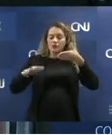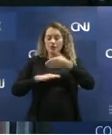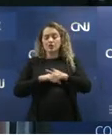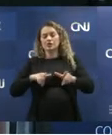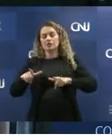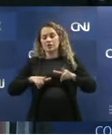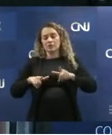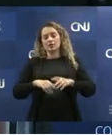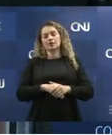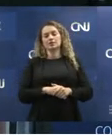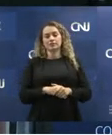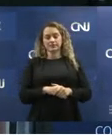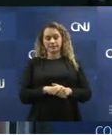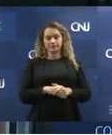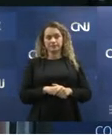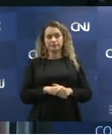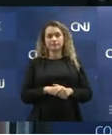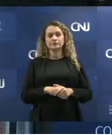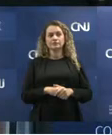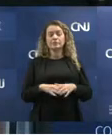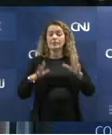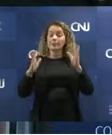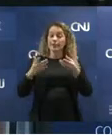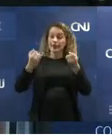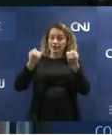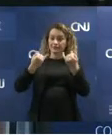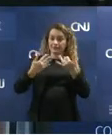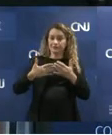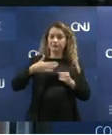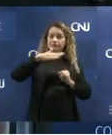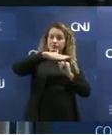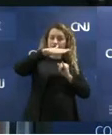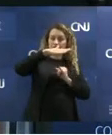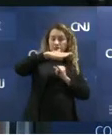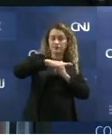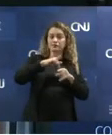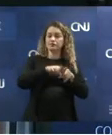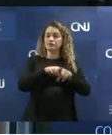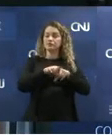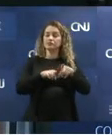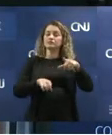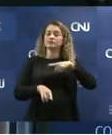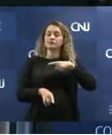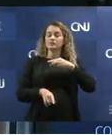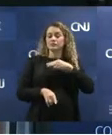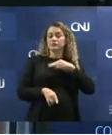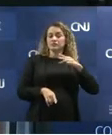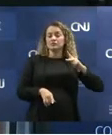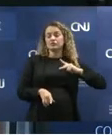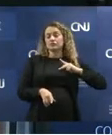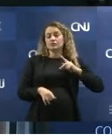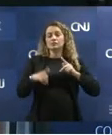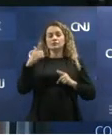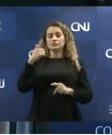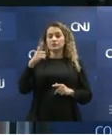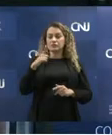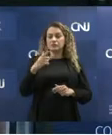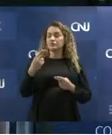E falo da instituição irmã do Ministério Público de Goiás com a Ordem dos Advogados do Brasil, assim como o Tribunal de Justiça de Goiás,